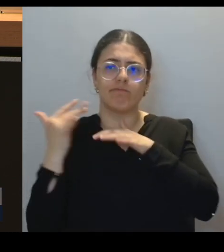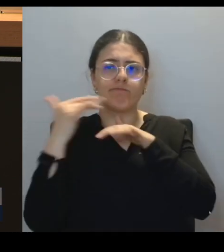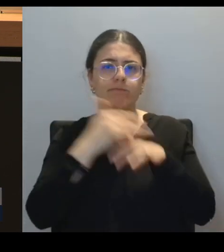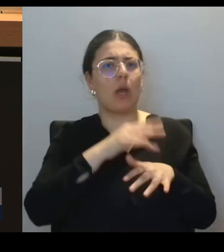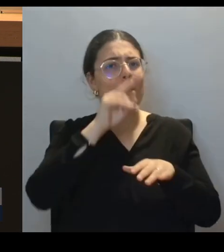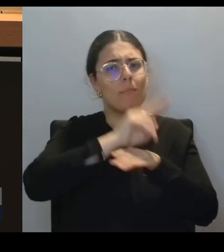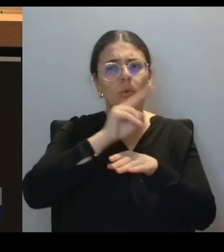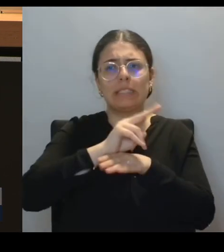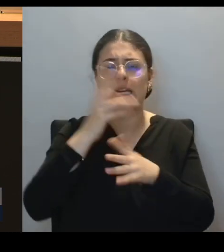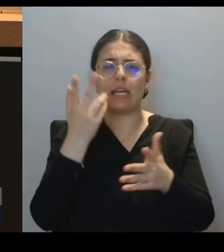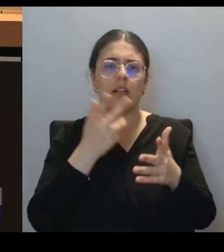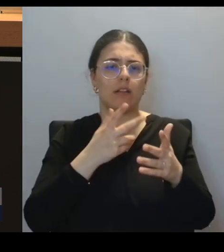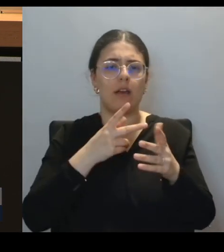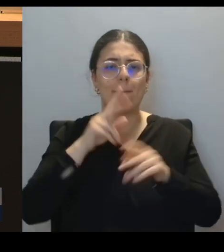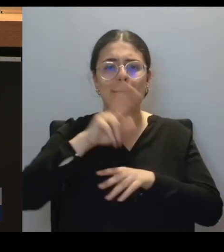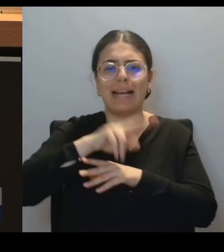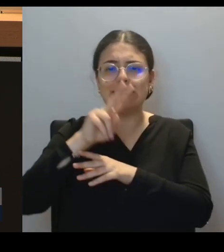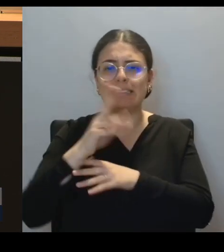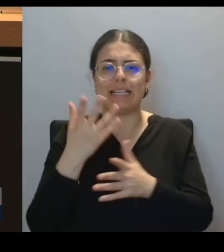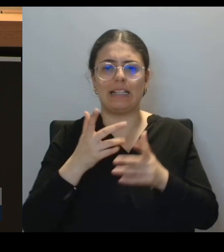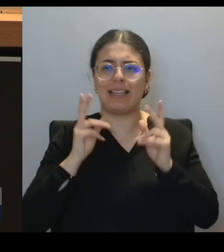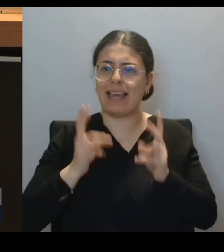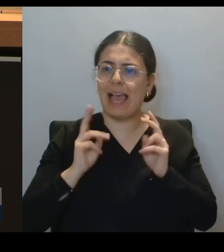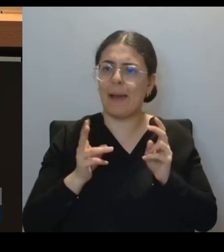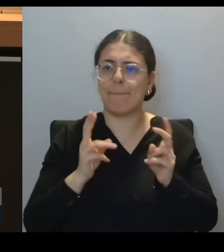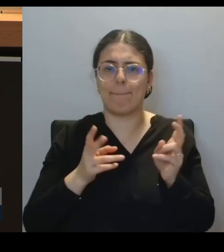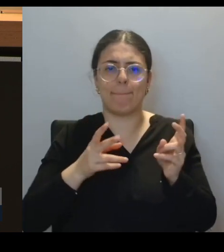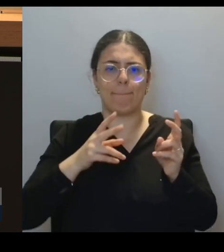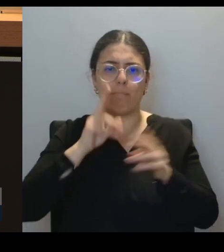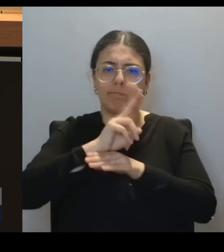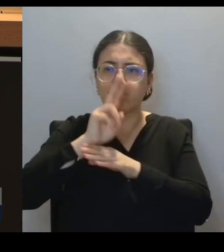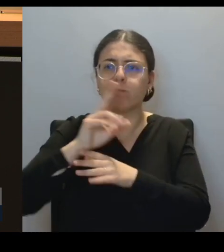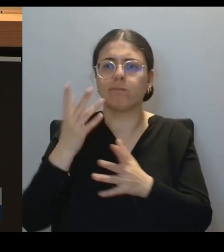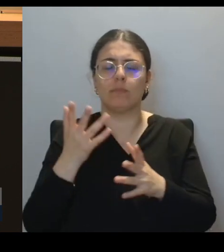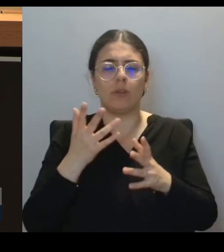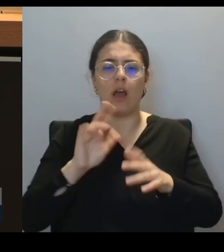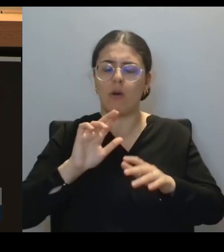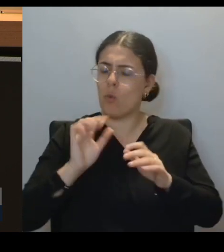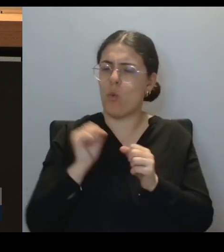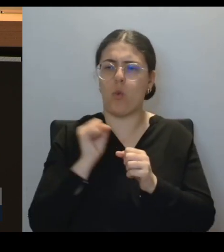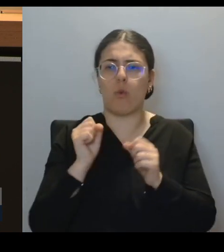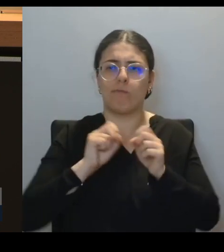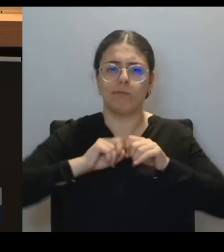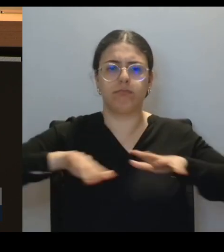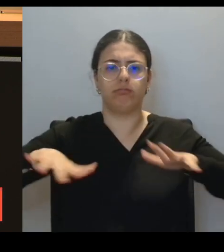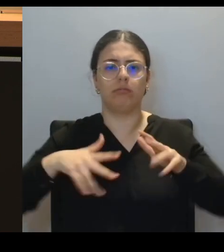Die Kreativwirtschaft sorgt in Berlin für eine Magnetwirkung. Sie ist ein sehr,